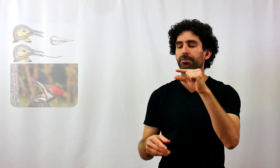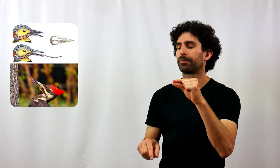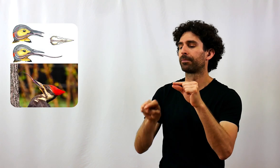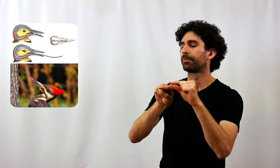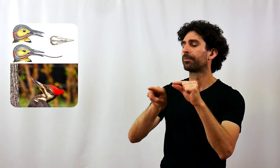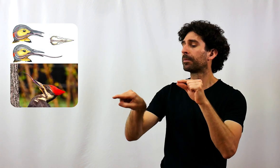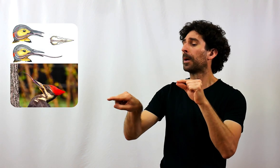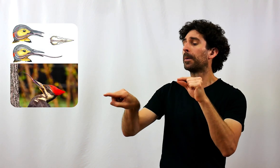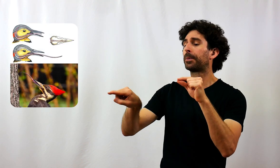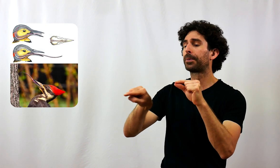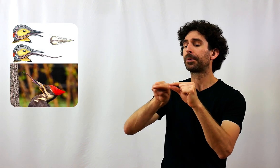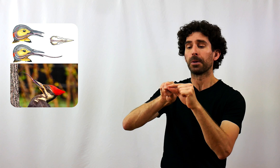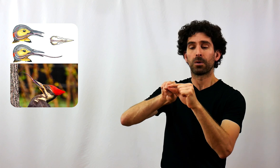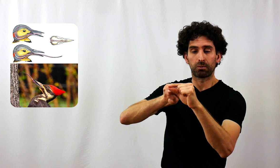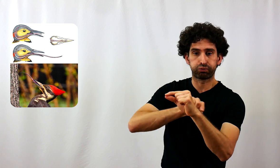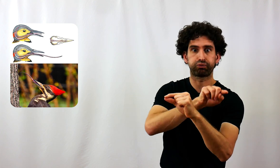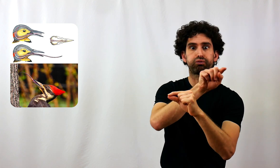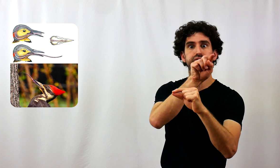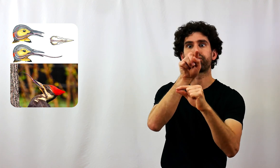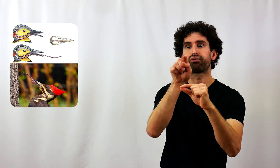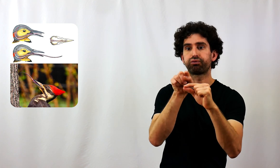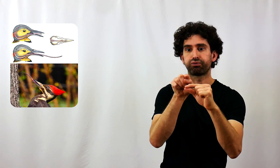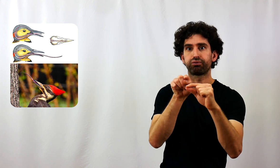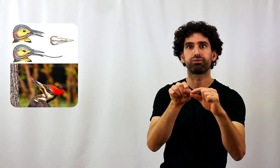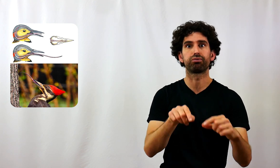En l'enroulant autour de son crâne !